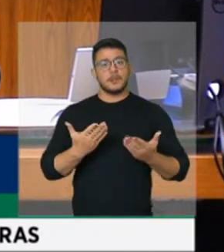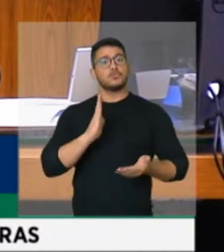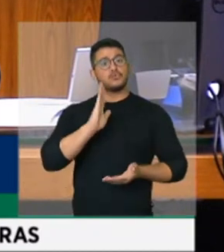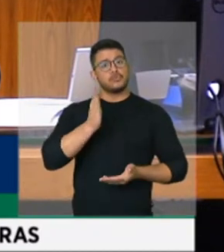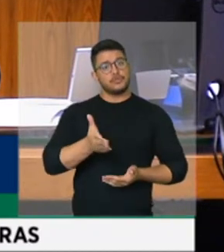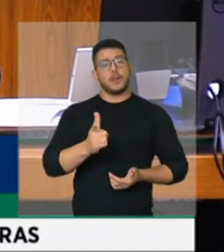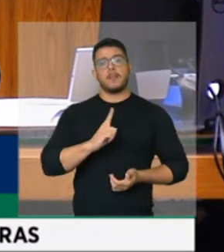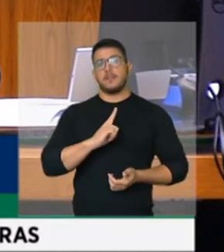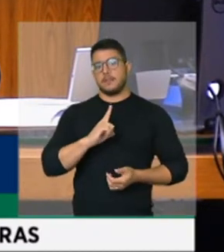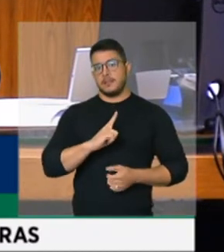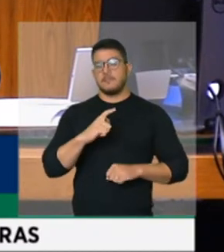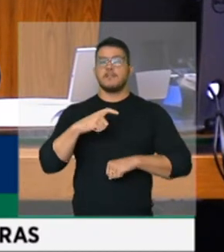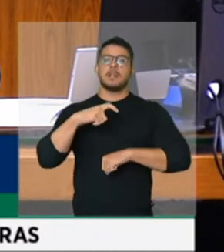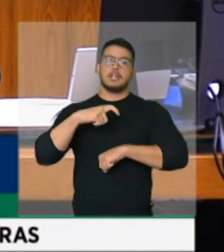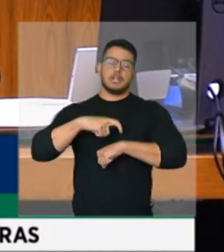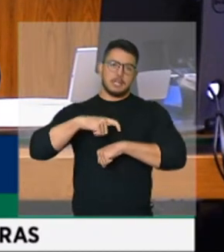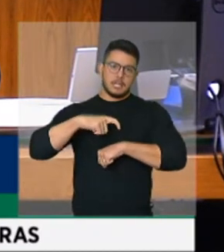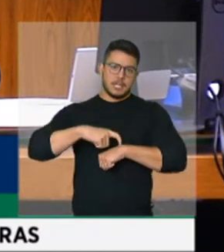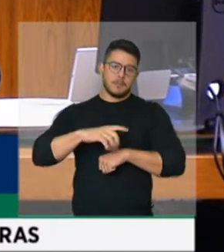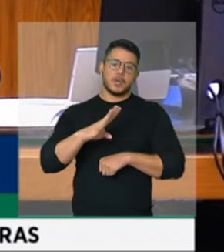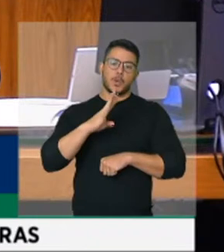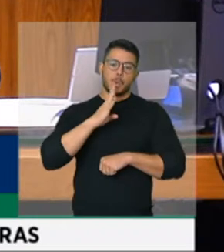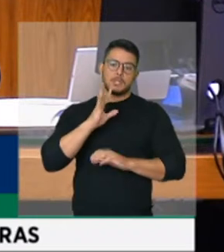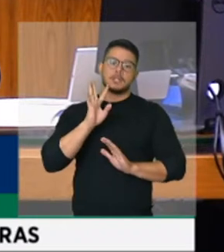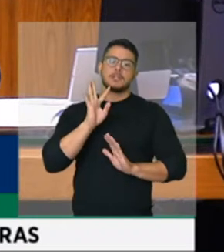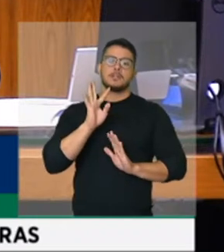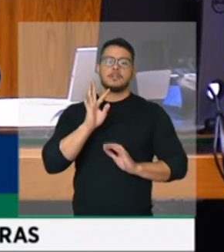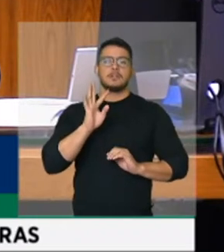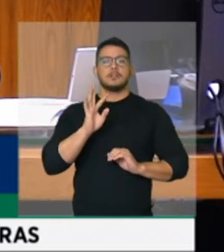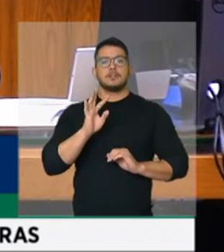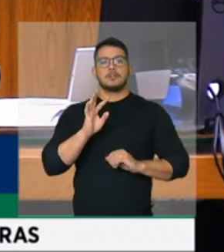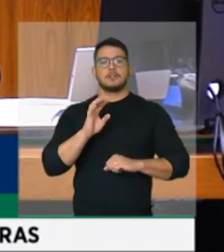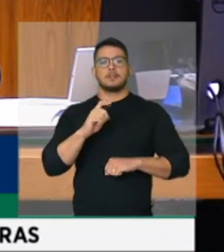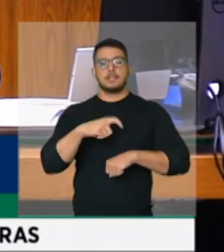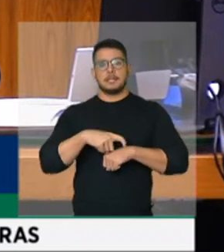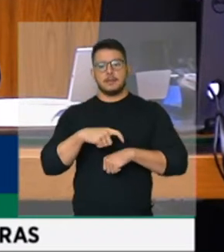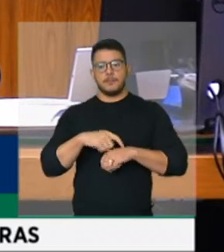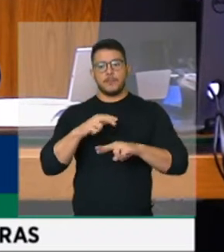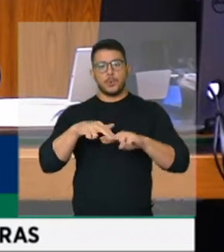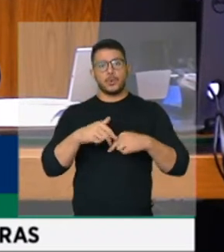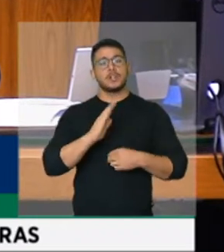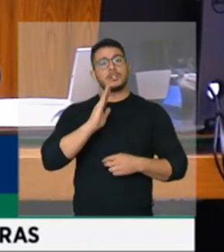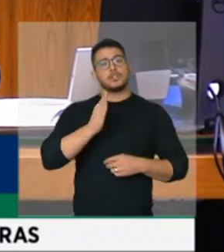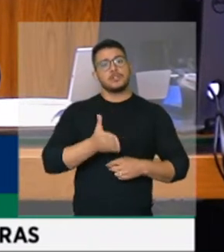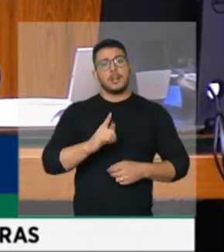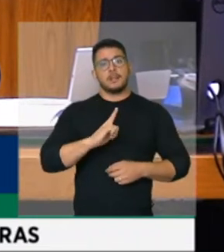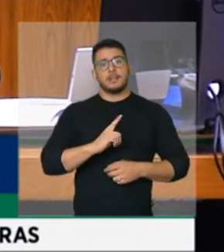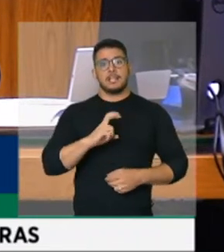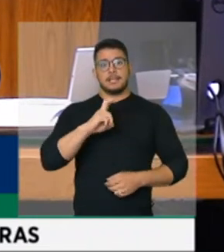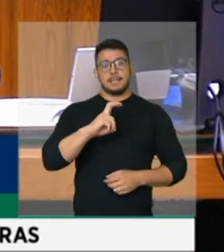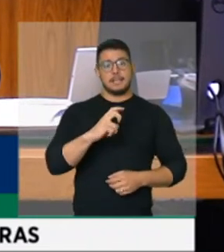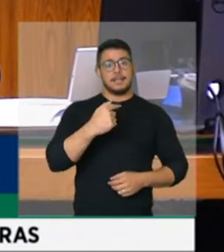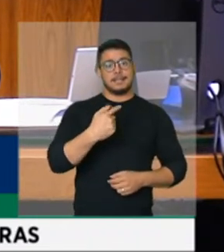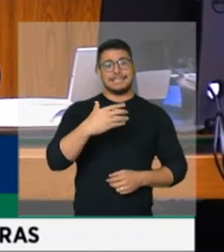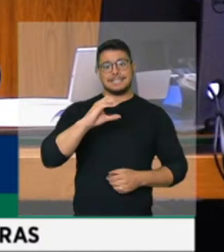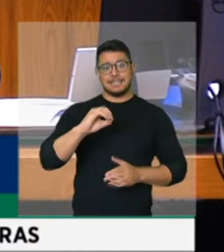RESSALTAR QUE HOUVE TEMPO PARA CONHECIMENTO DE TEXTO, DISCUSSÃO HAJA VISTA QUE NÓS TEMOS 570 EMENDAS APRESENTADAS AO TEXTO, NÃO É POR FALTA DE CONHECIMENTO, E POR FALTA DE